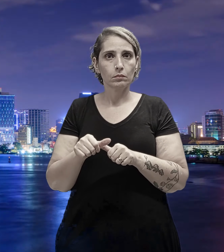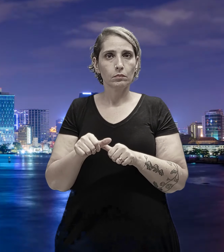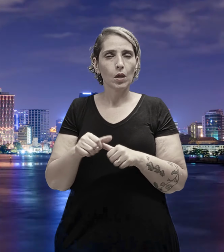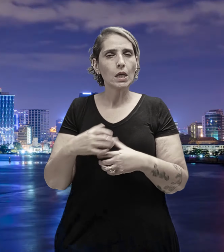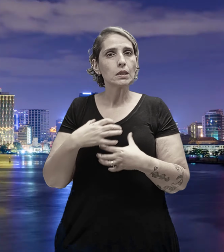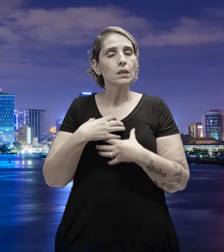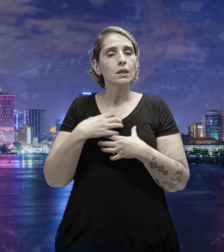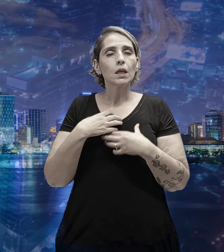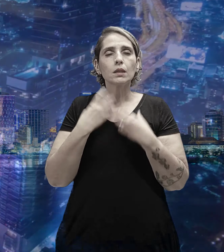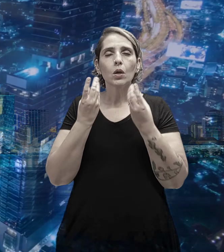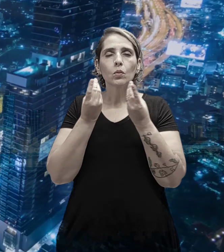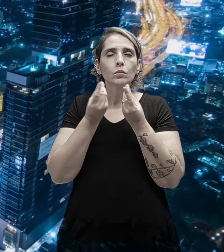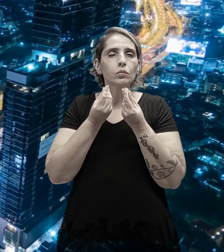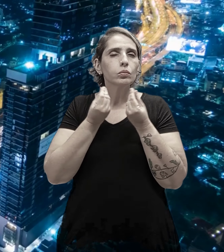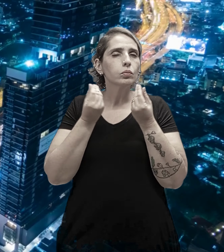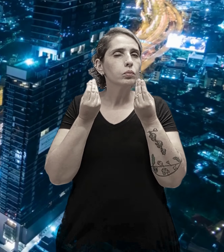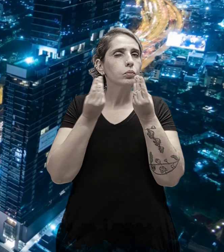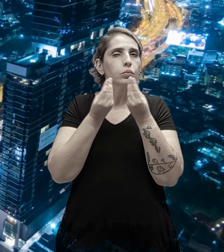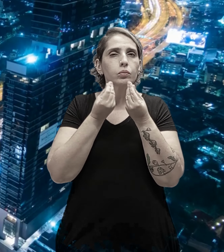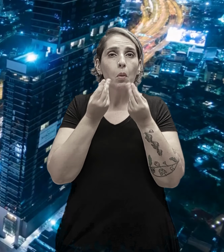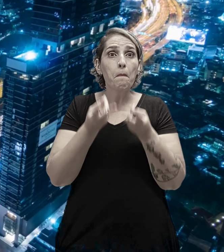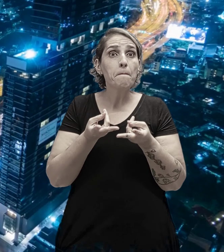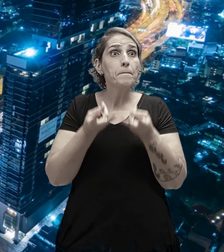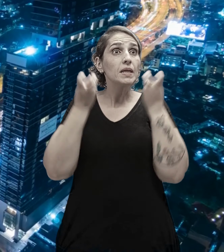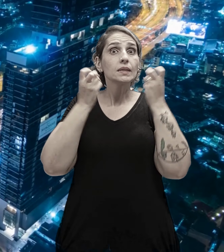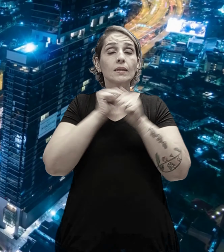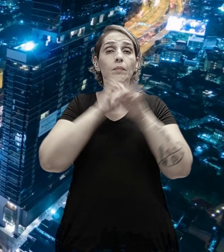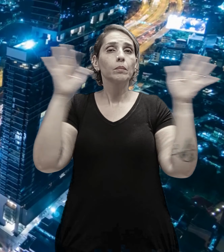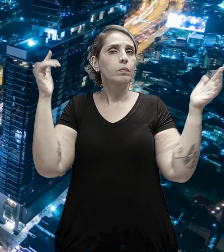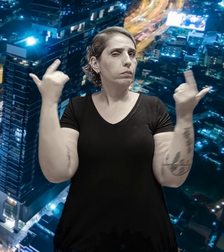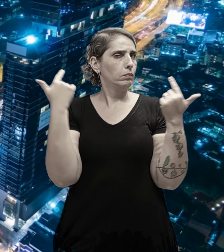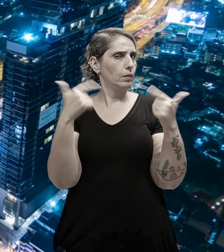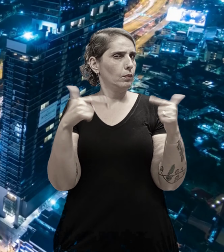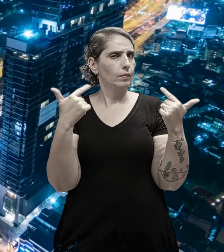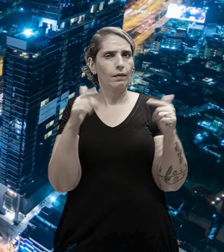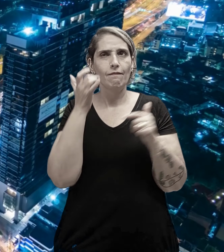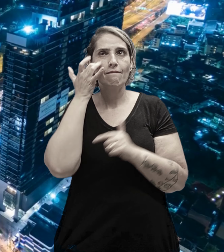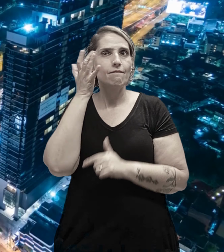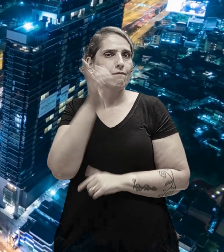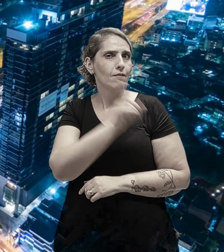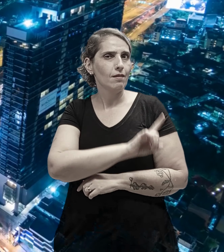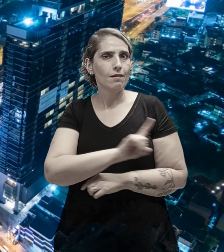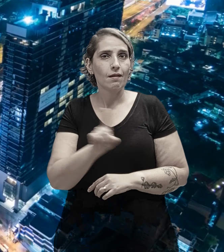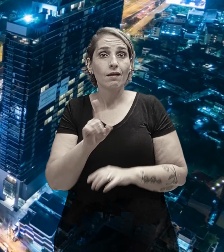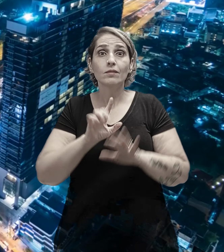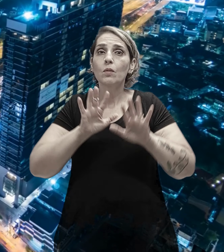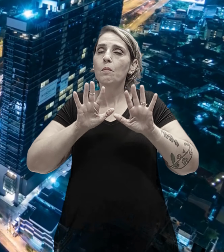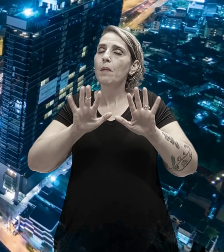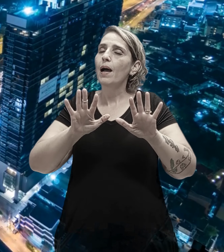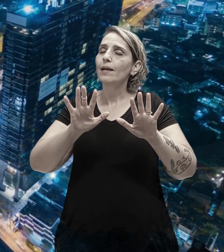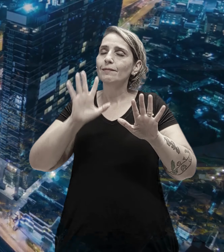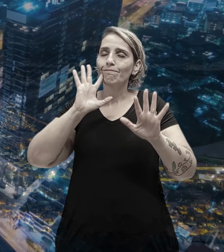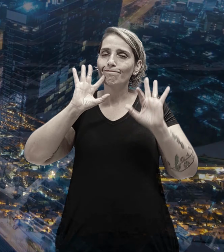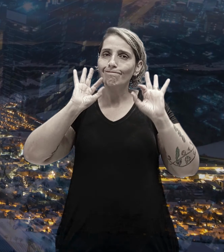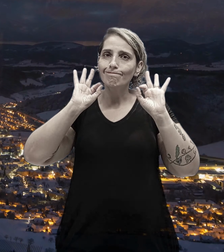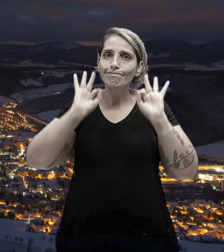É uma sensação sutil, quase imperceptível. Mas inconfundível,